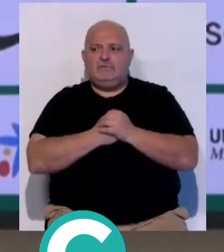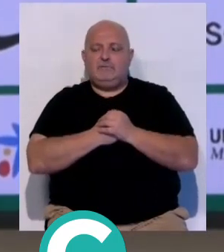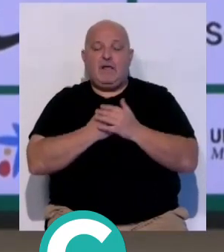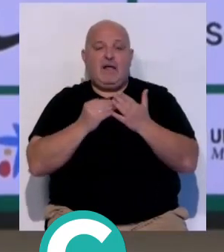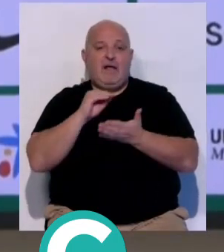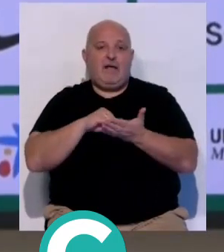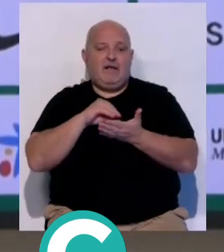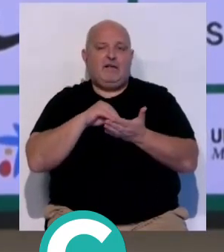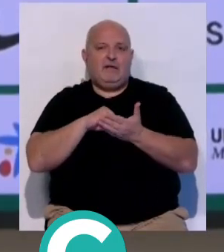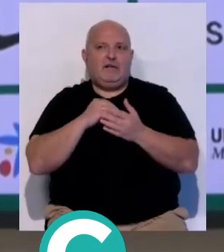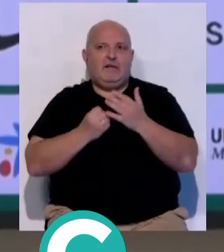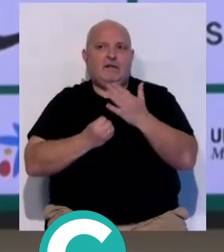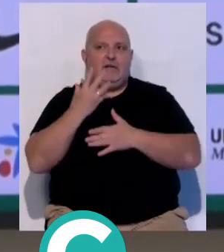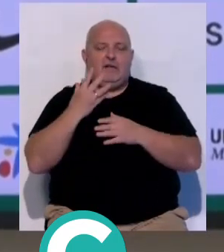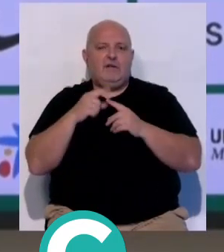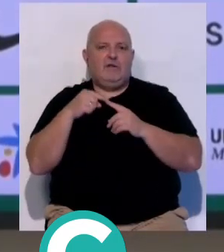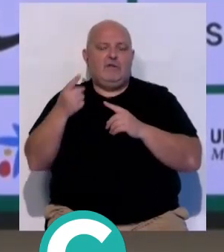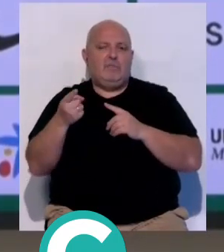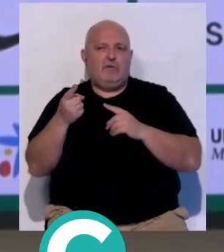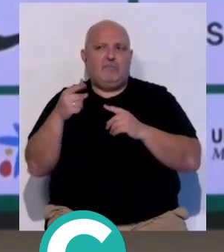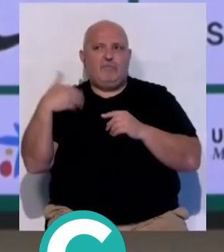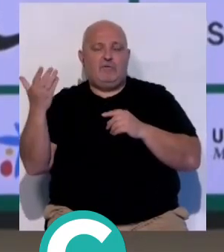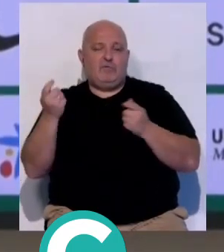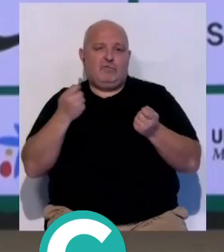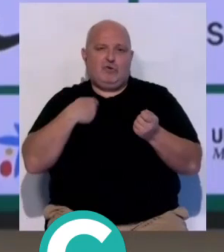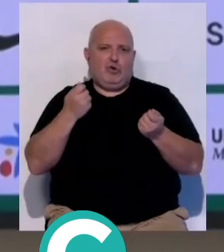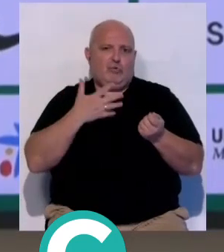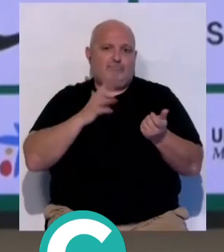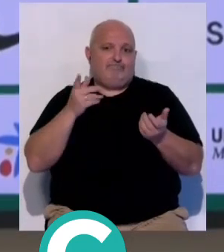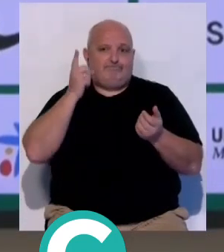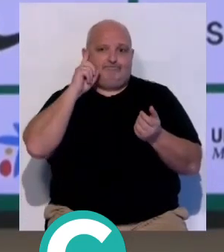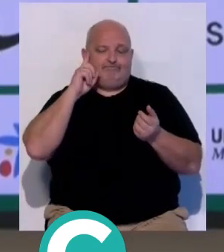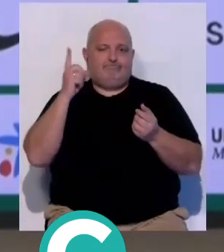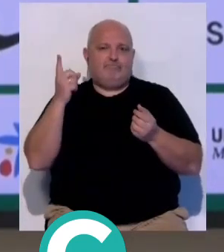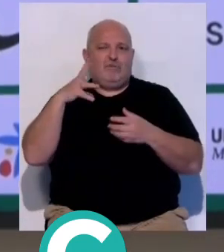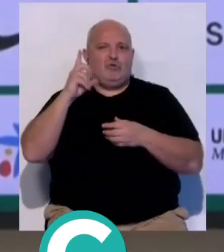veces lo que se genera hacia afuera yo no no puedo controlar ni pretendo controlar Yo sé lo que pasa